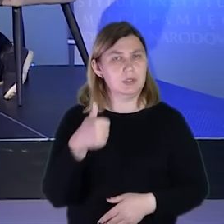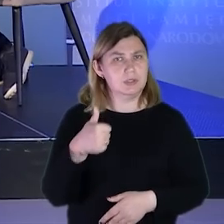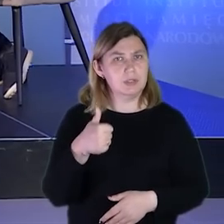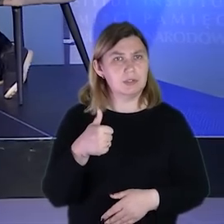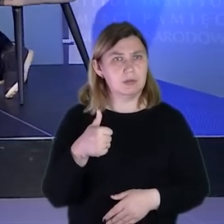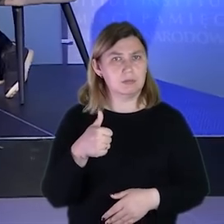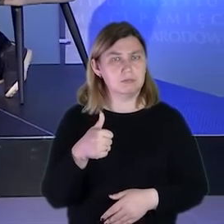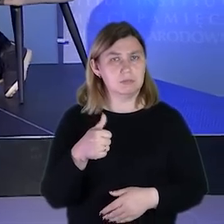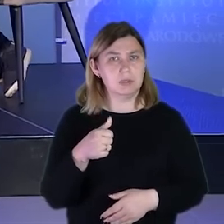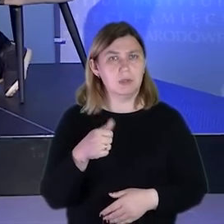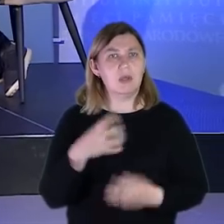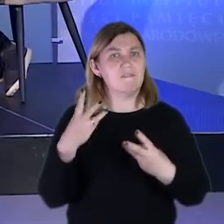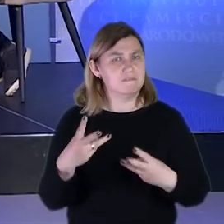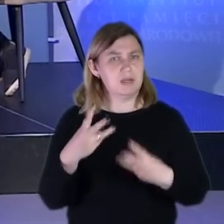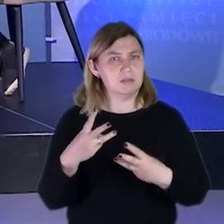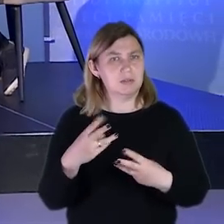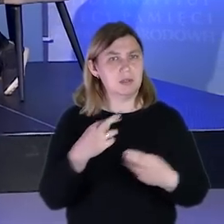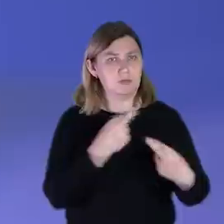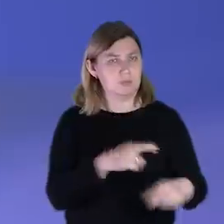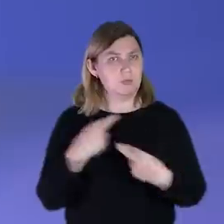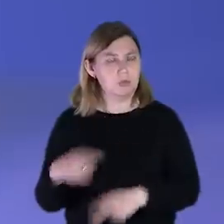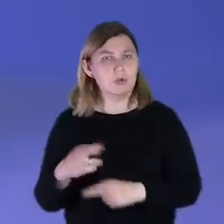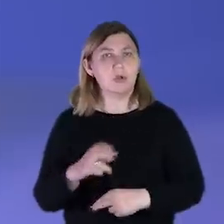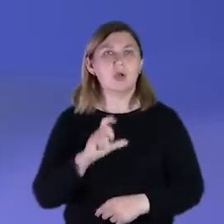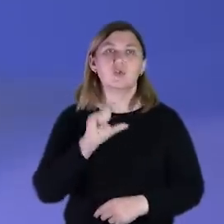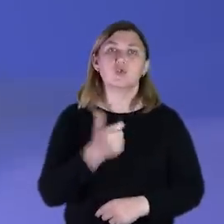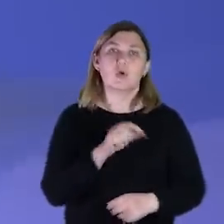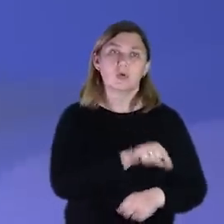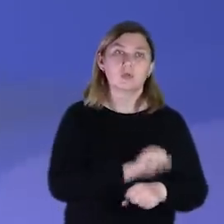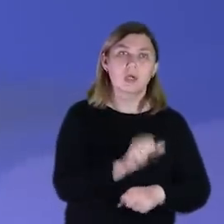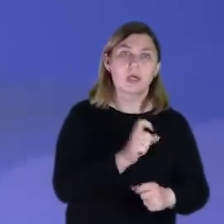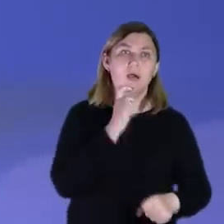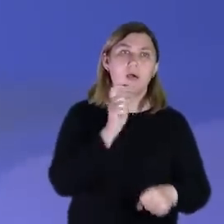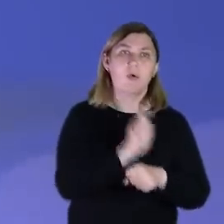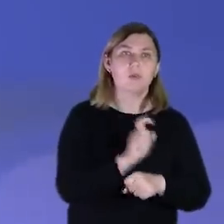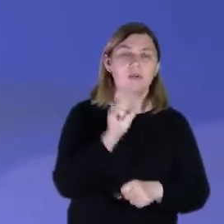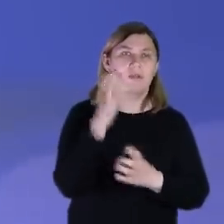metodologiczne, ale istotne rozróżnienie: czym różni się kontrwywiad od wywiadu?